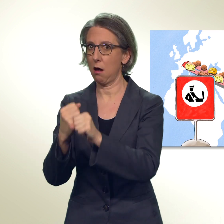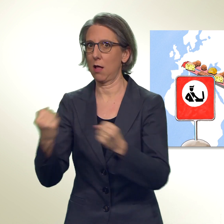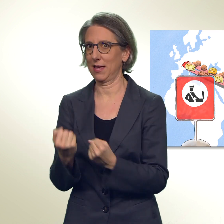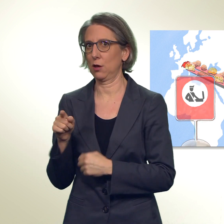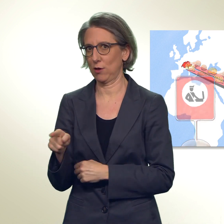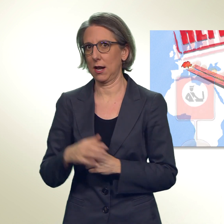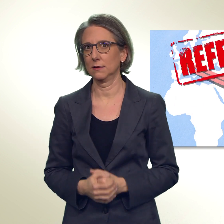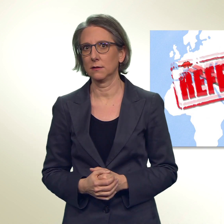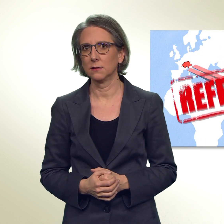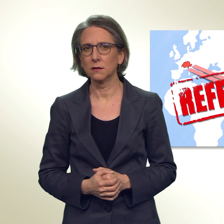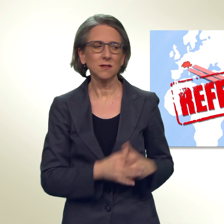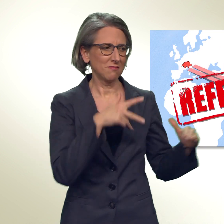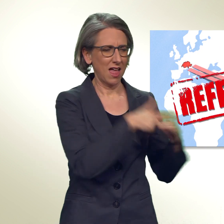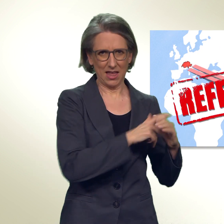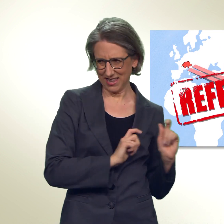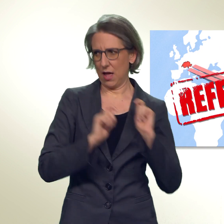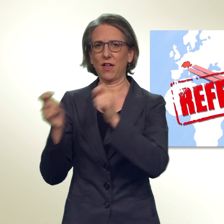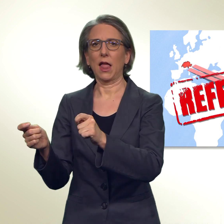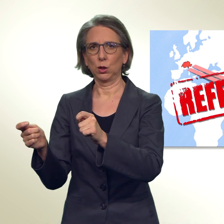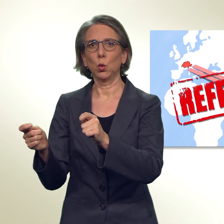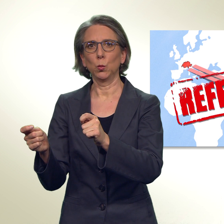Gegen das Abkommen wurde das Referendum ergriffen.